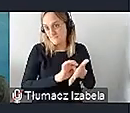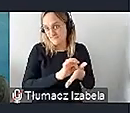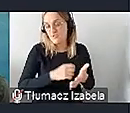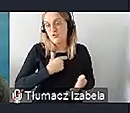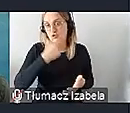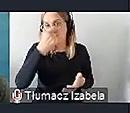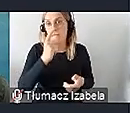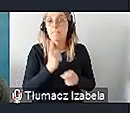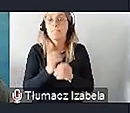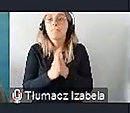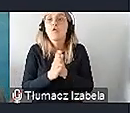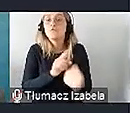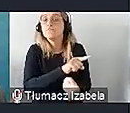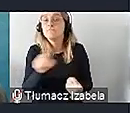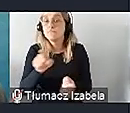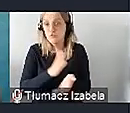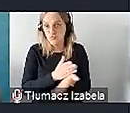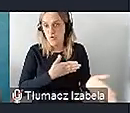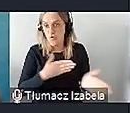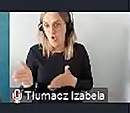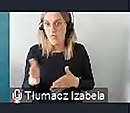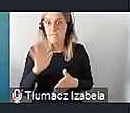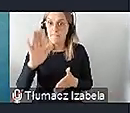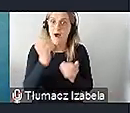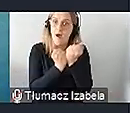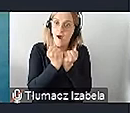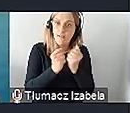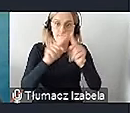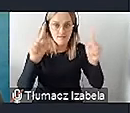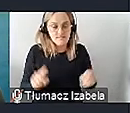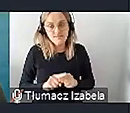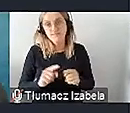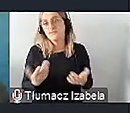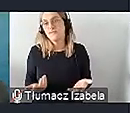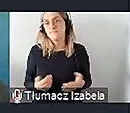Proszę dać znać na czacie, czy są państwo gotowi, czy mają kartkę papieru przy sobie,